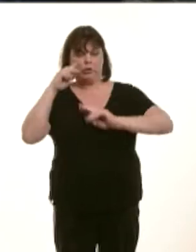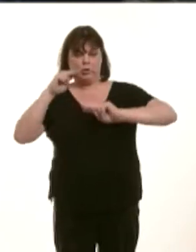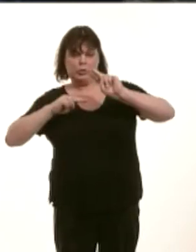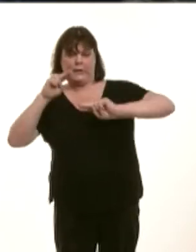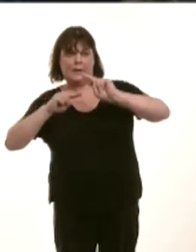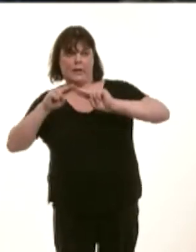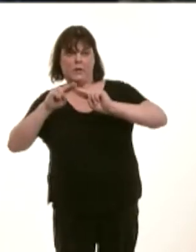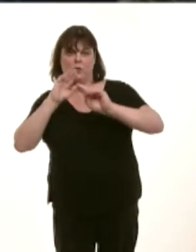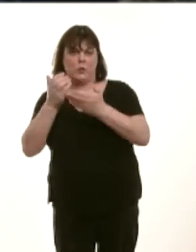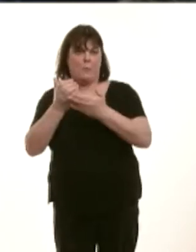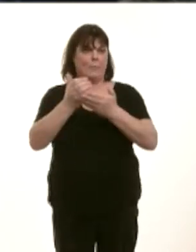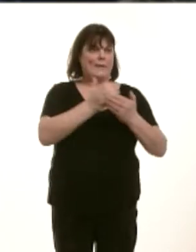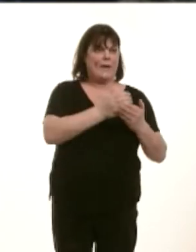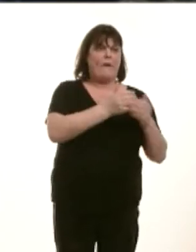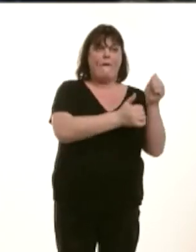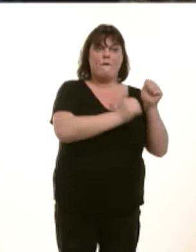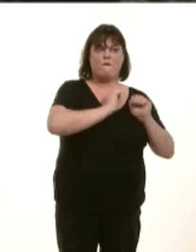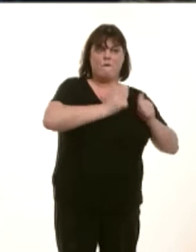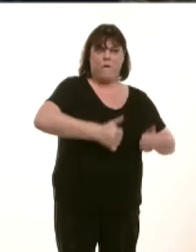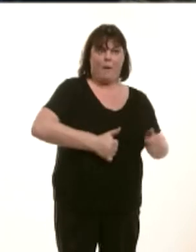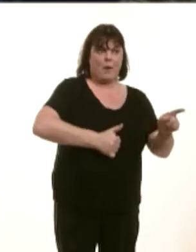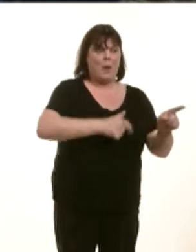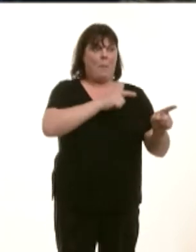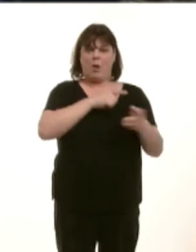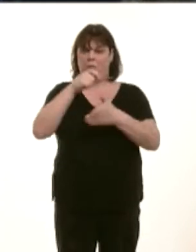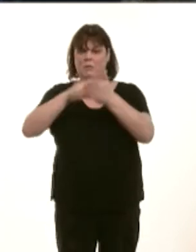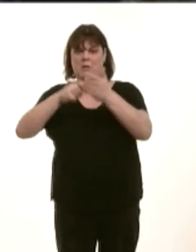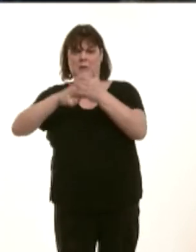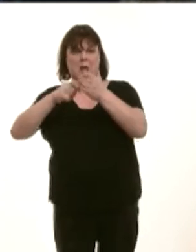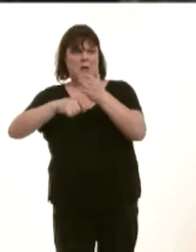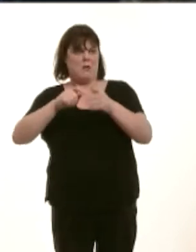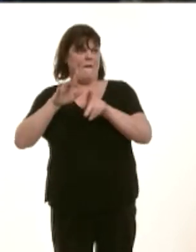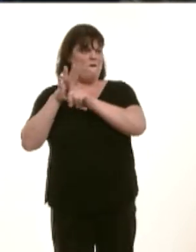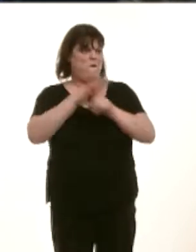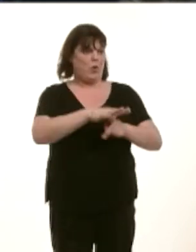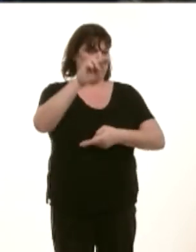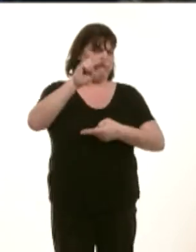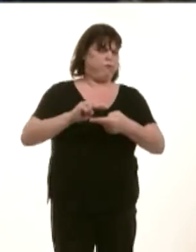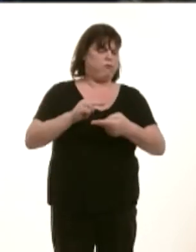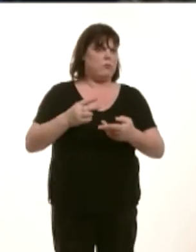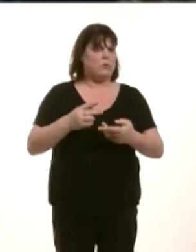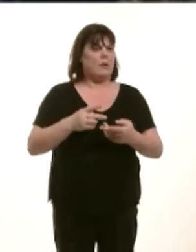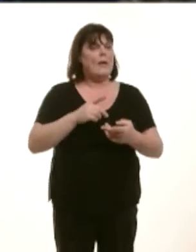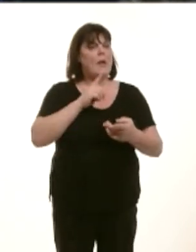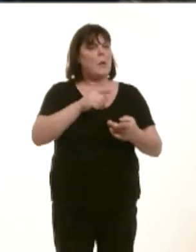gyflenwi, o gyfeiriad archfarchnadoedd yn bennaf. Nawr, dyma oedd union alwad Aelodau Seneddol Plaid Cymru pan sefydlwyd y GCA 18 mis, ddwy flynedd yn Ùl. A wnewch chi felly